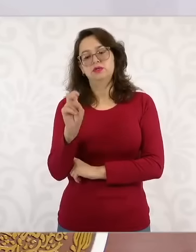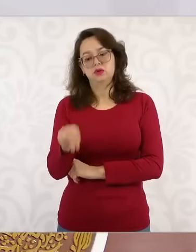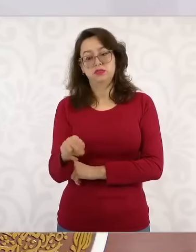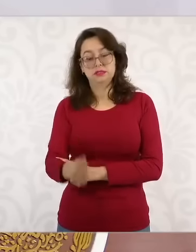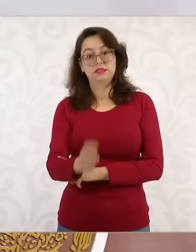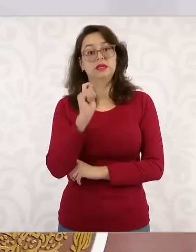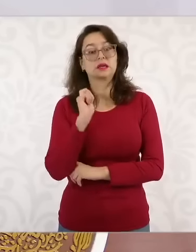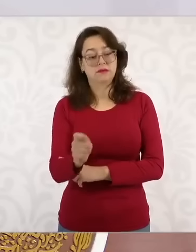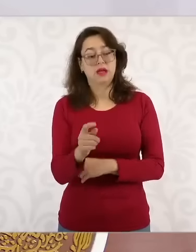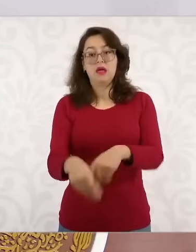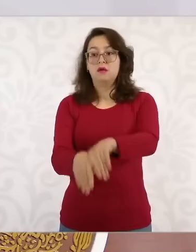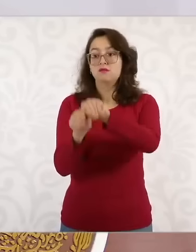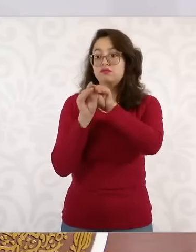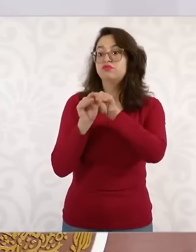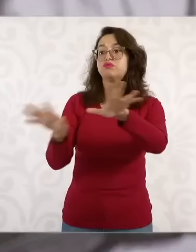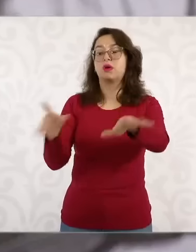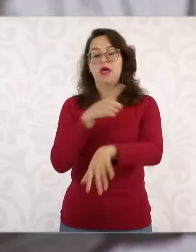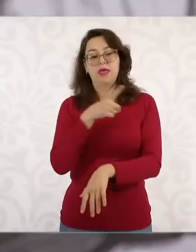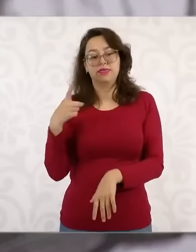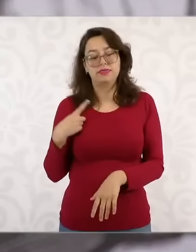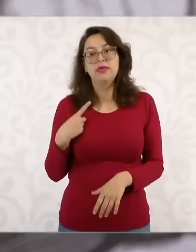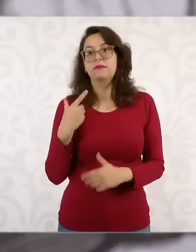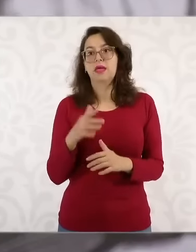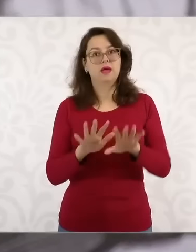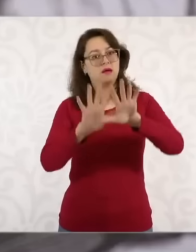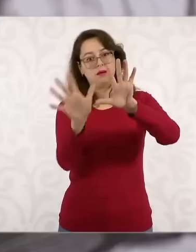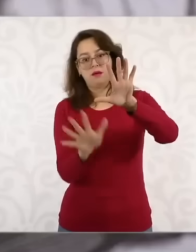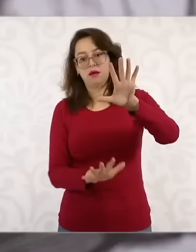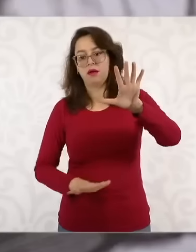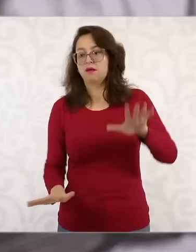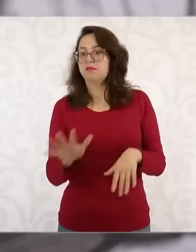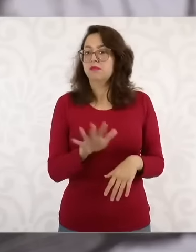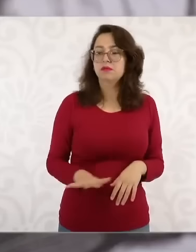respaldo al crecimiento de la demanda que tenemos proyectada, especialmente en las regiones donde